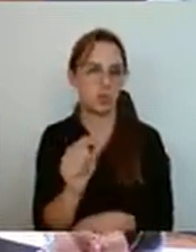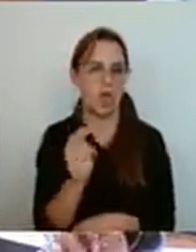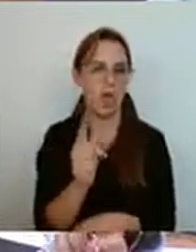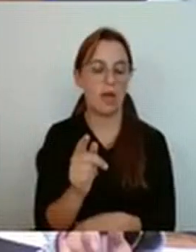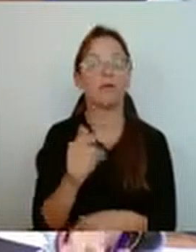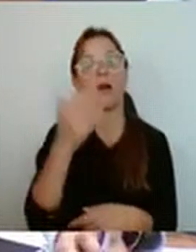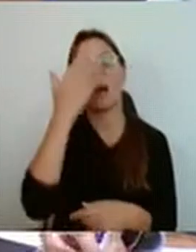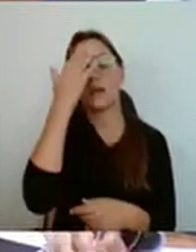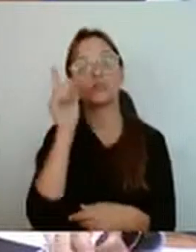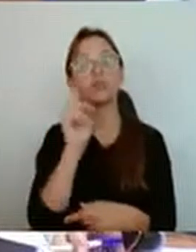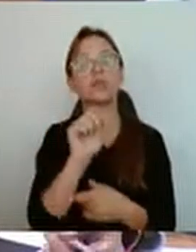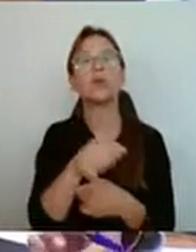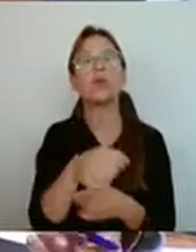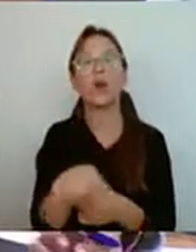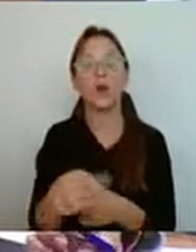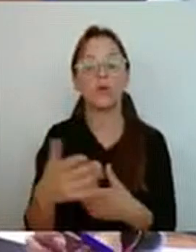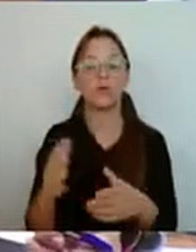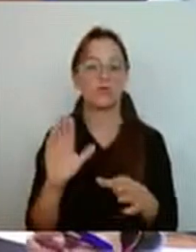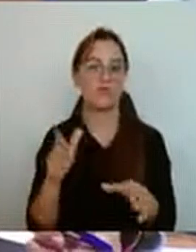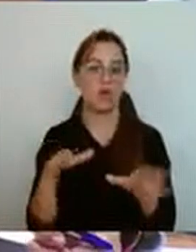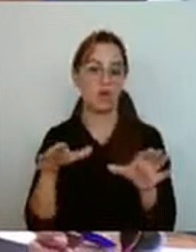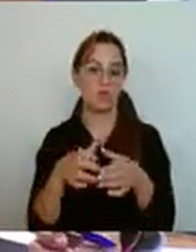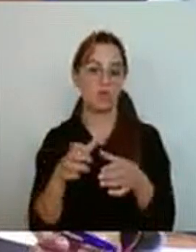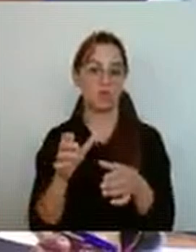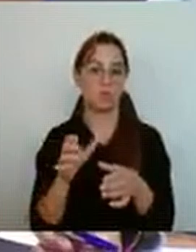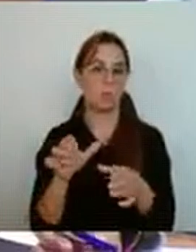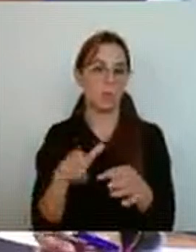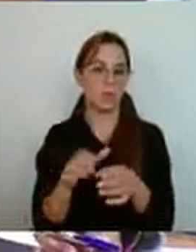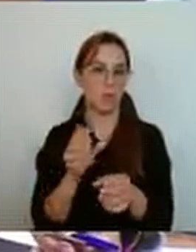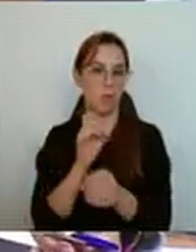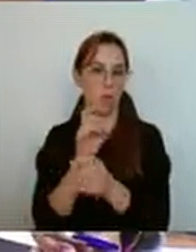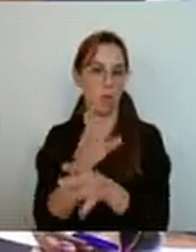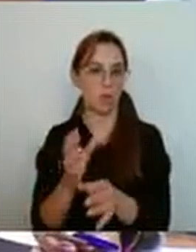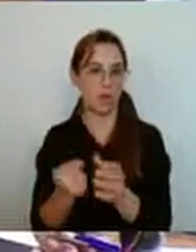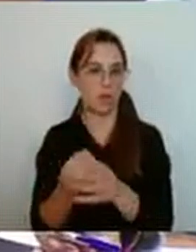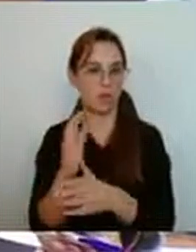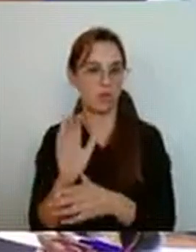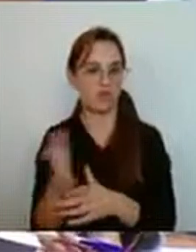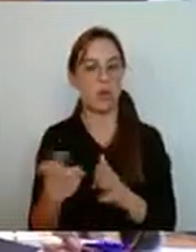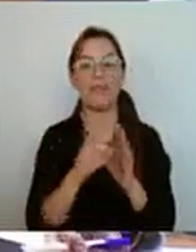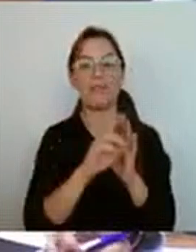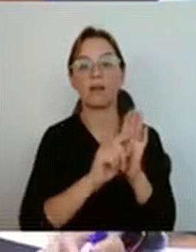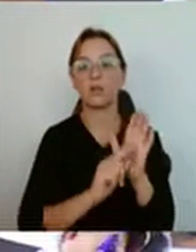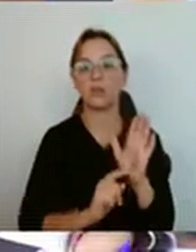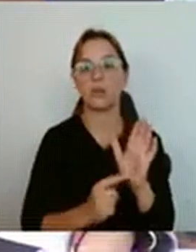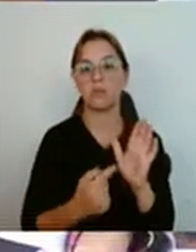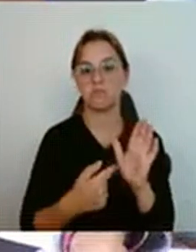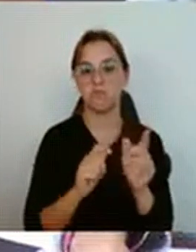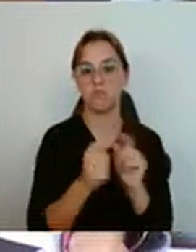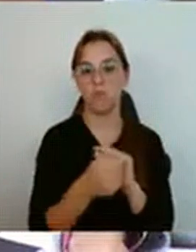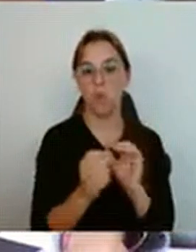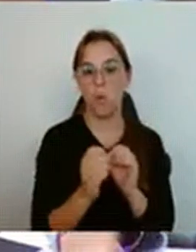foram criadas nesta Assembleia sem alteração do Regimento e, portanto, não